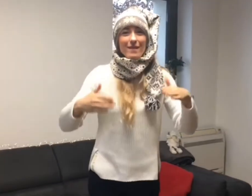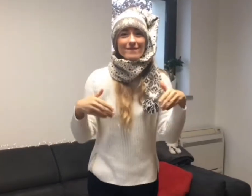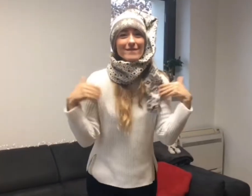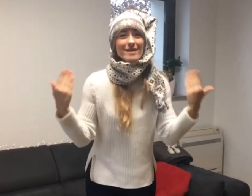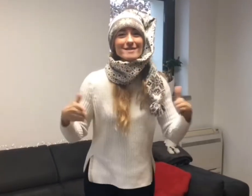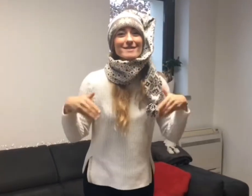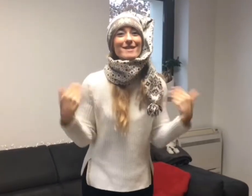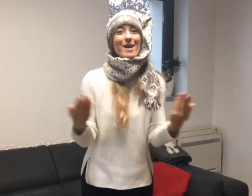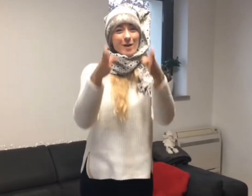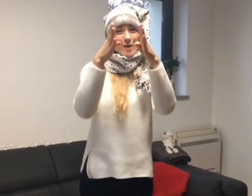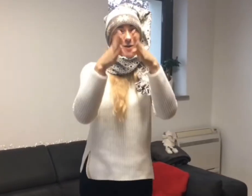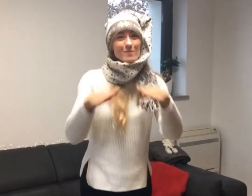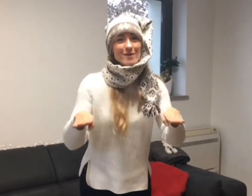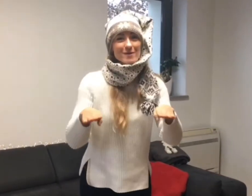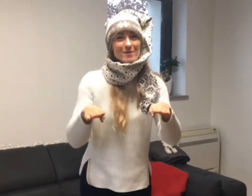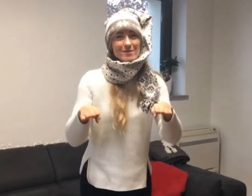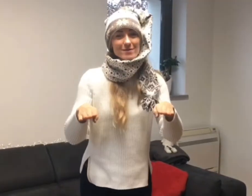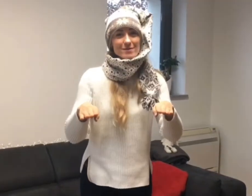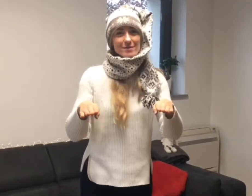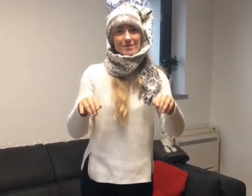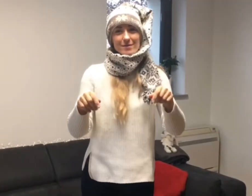Vesel bož...